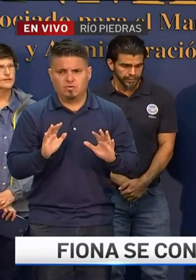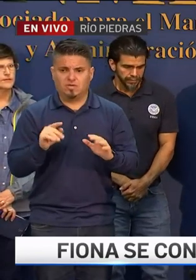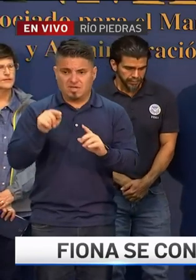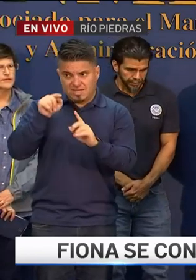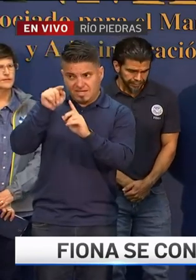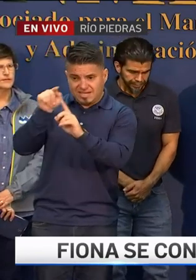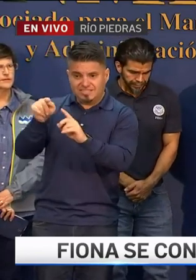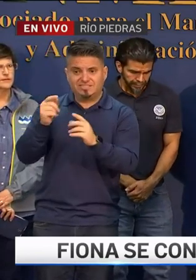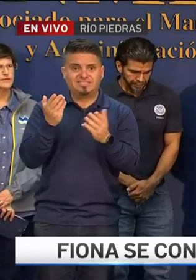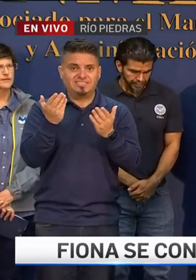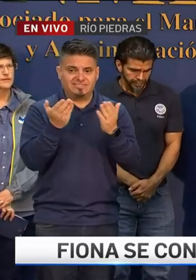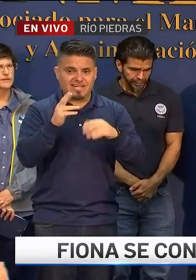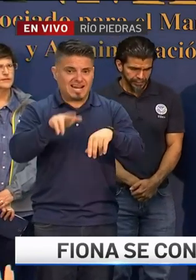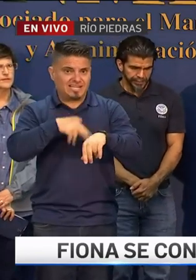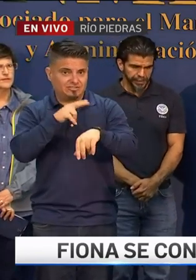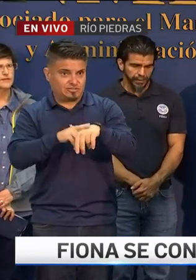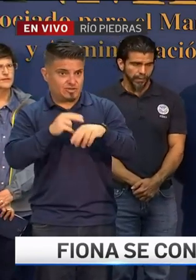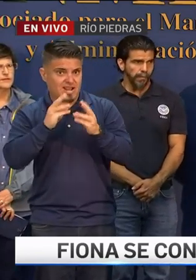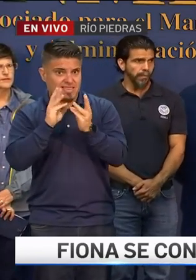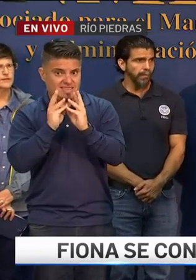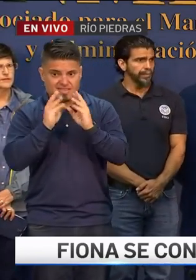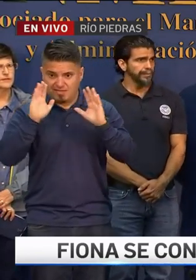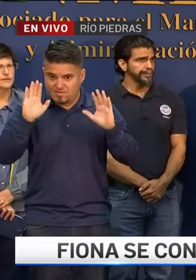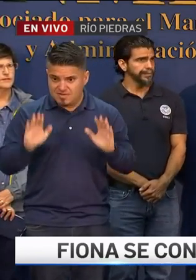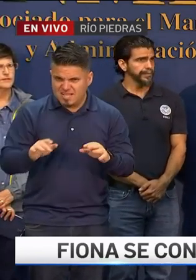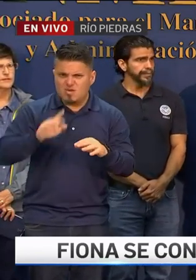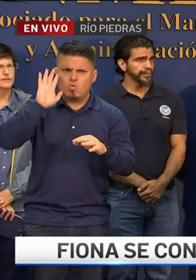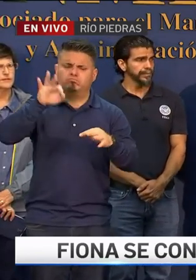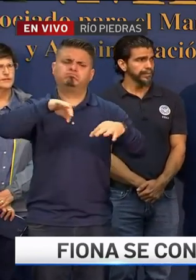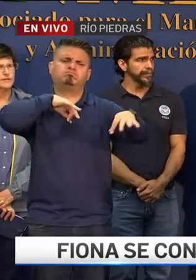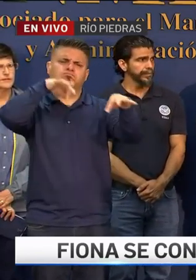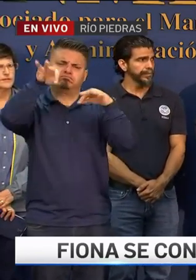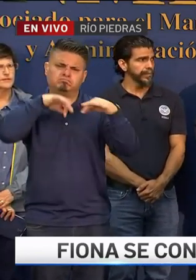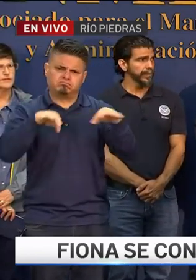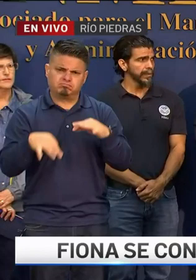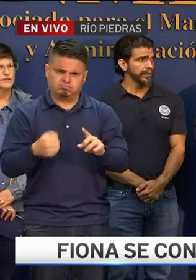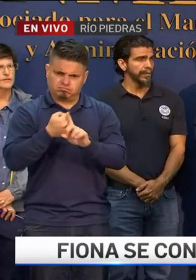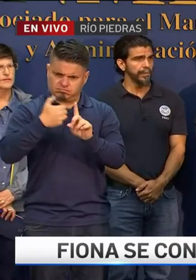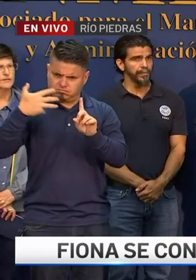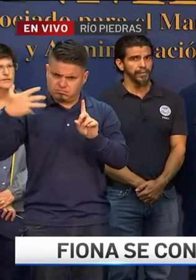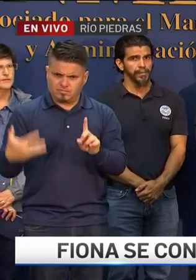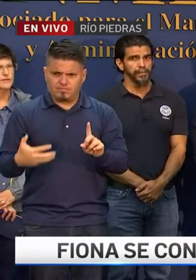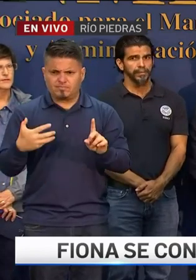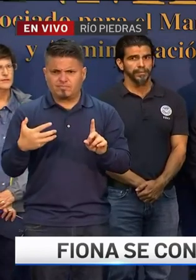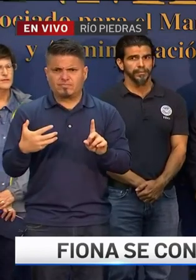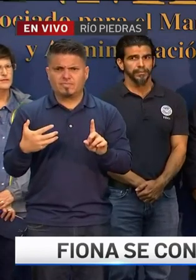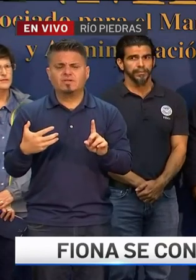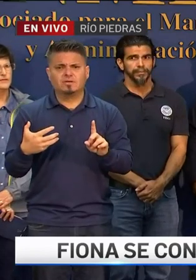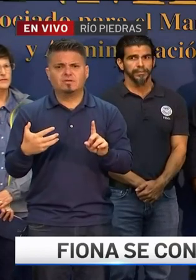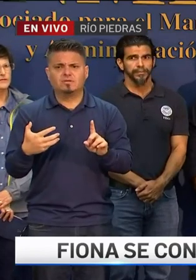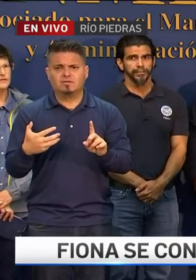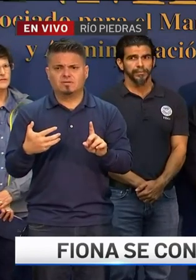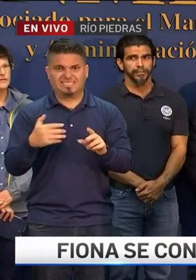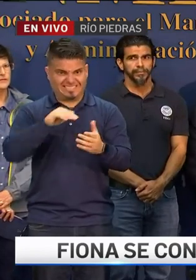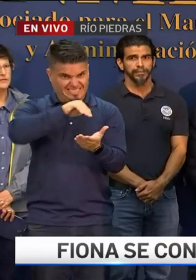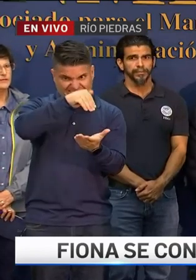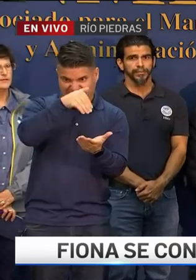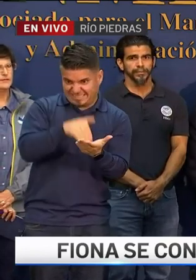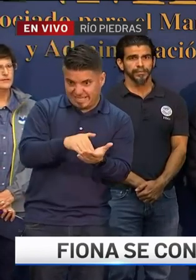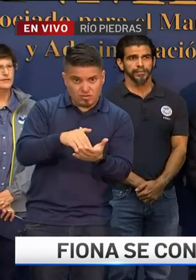PERO NO SUBESTIMAR LA TORMENTA.